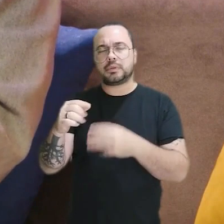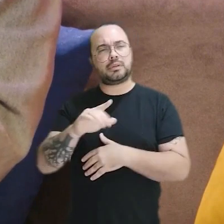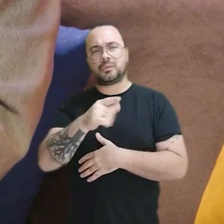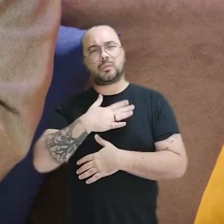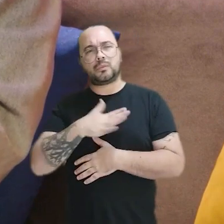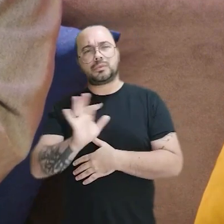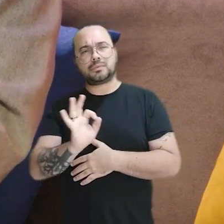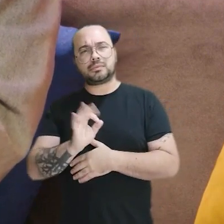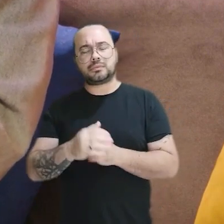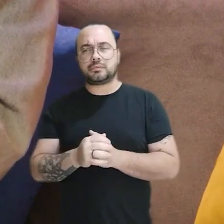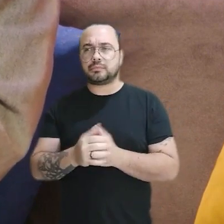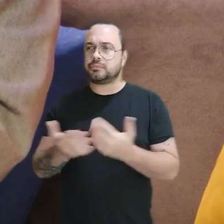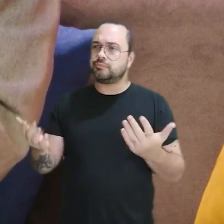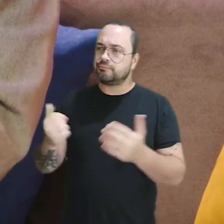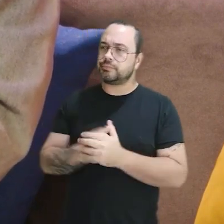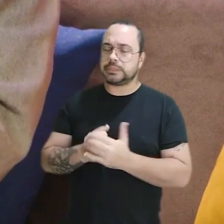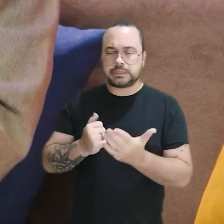"Não gostei". Aí você fala: "Putz, meu, não tenho mais